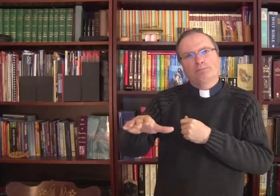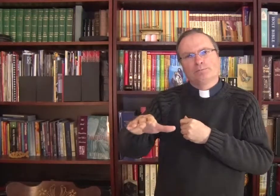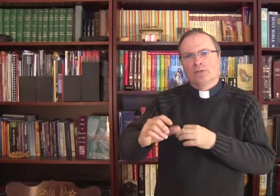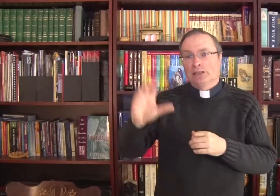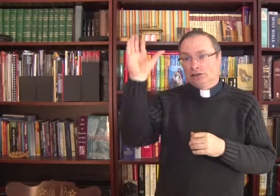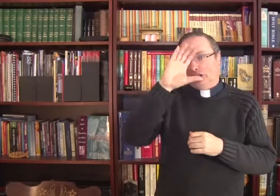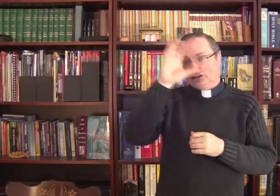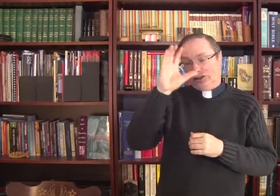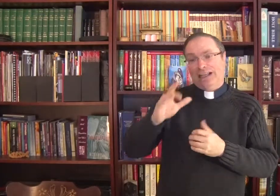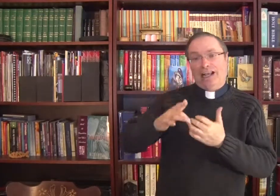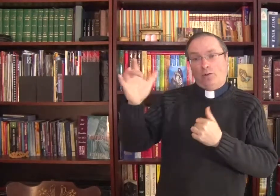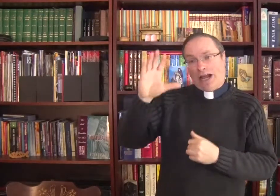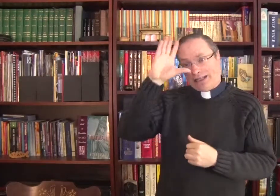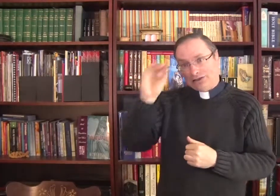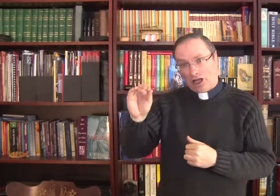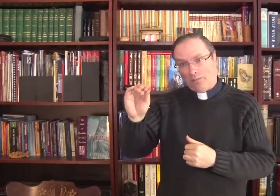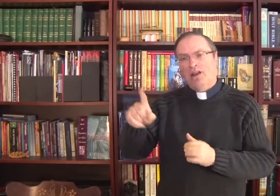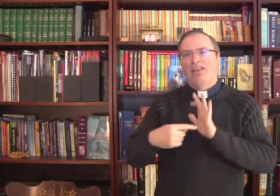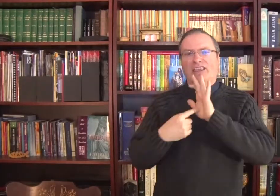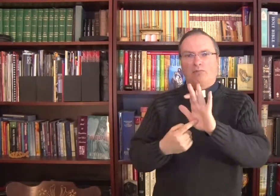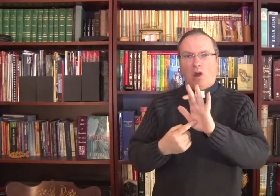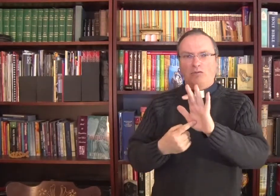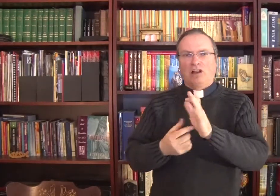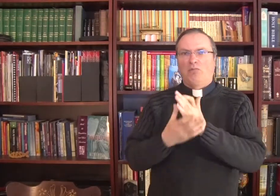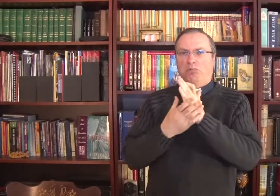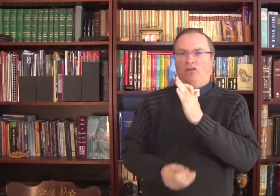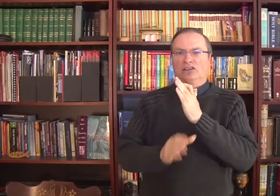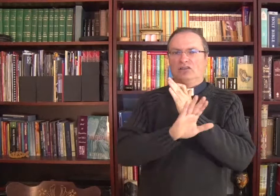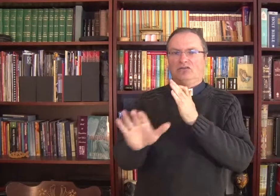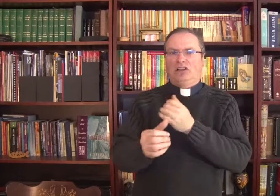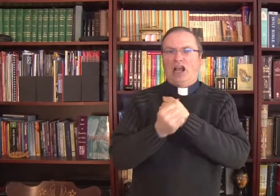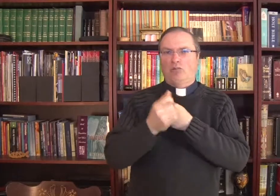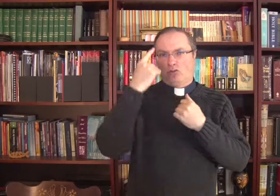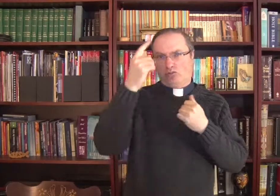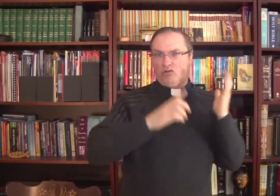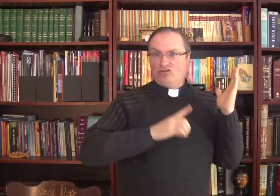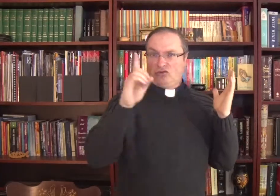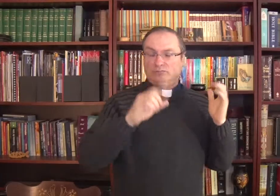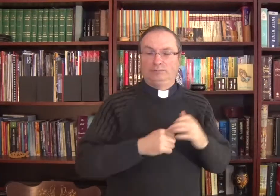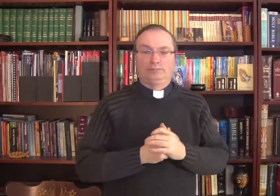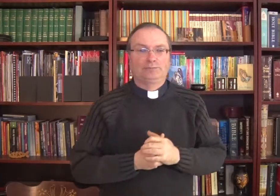Chercher la gloire des hommes démontre la pauvreté de votre amour pour Dieu.